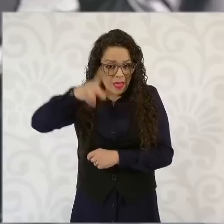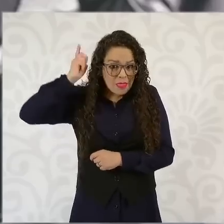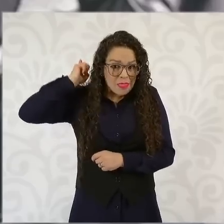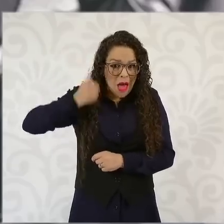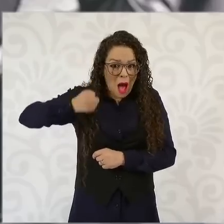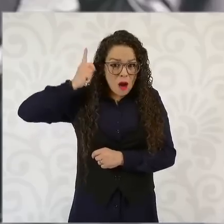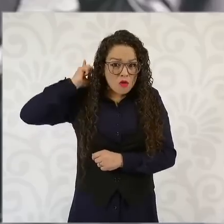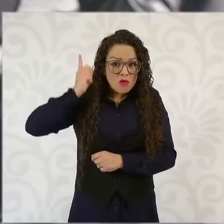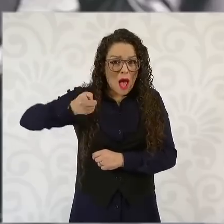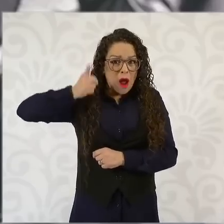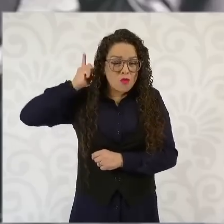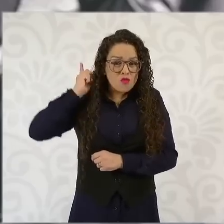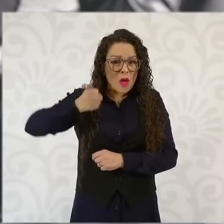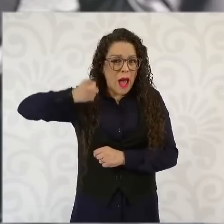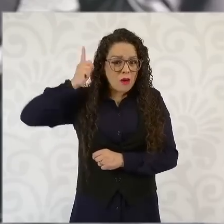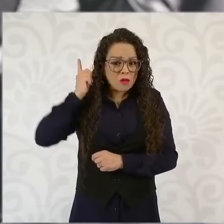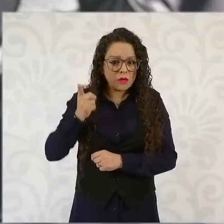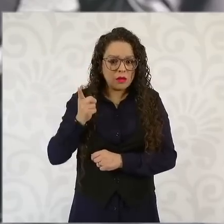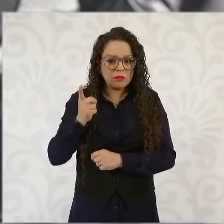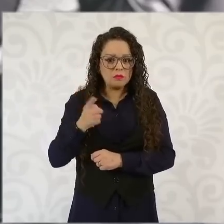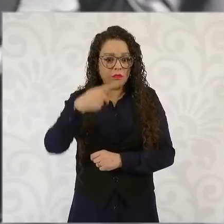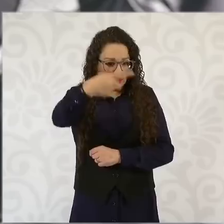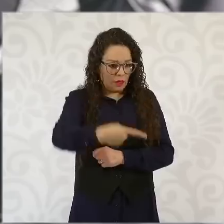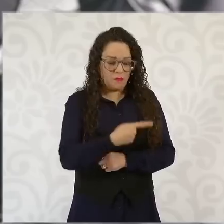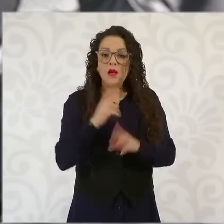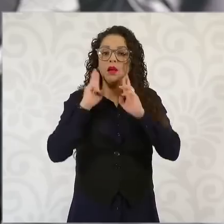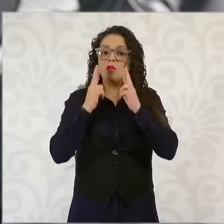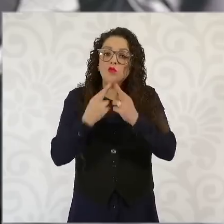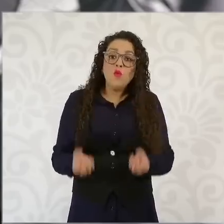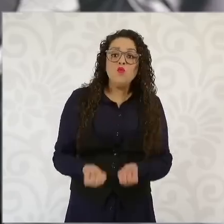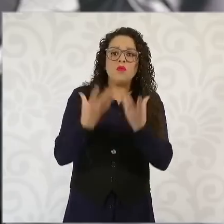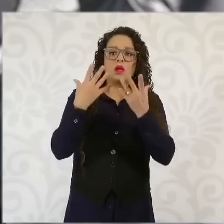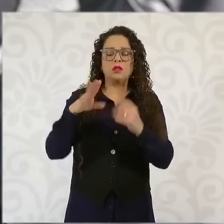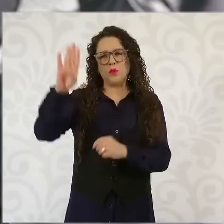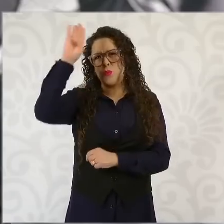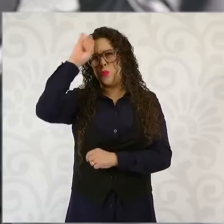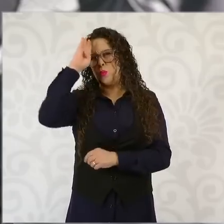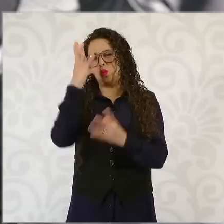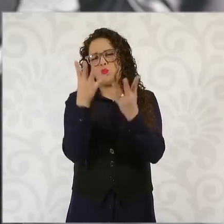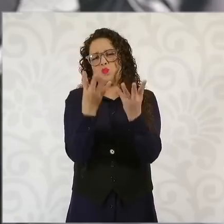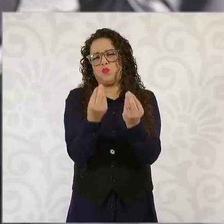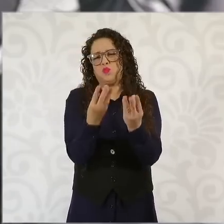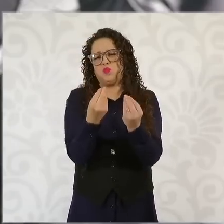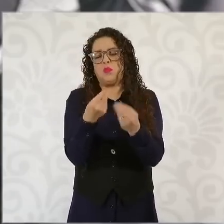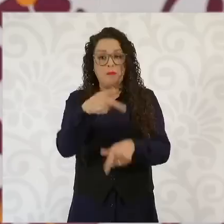Cuántas reuniones ha habido muchísimas y va a haber más y no vamos a cejar pues